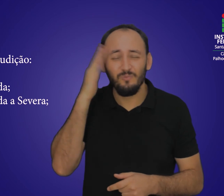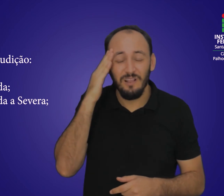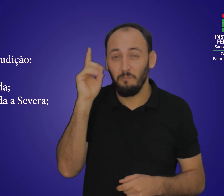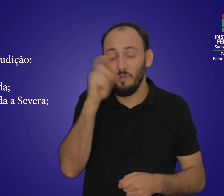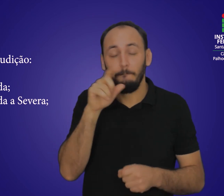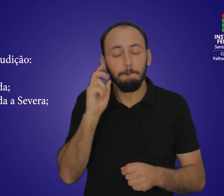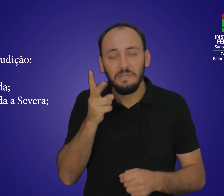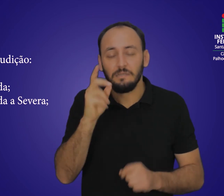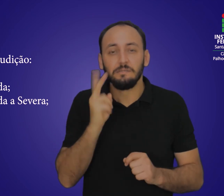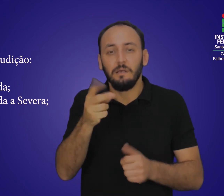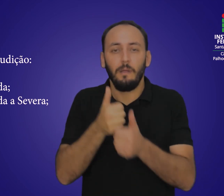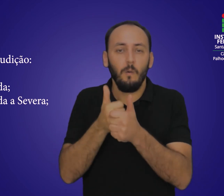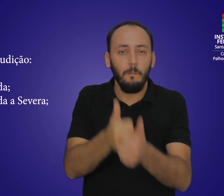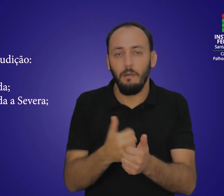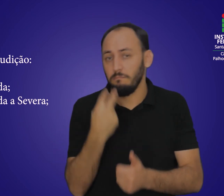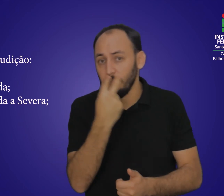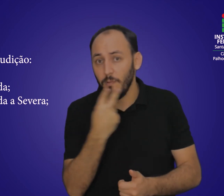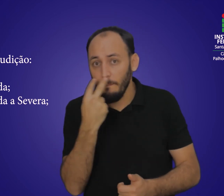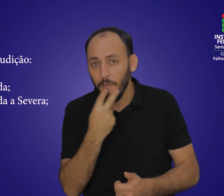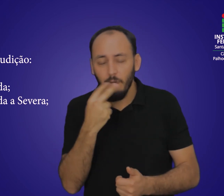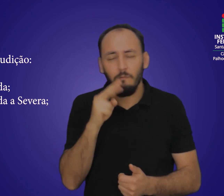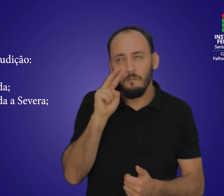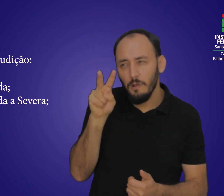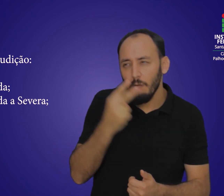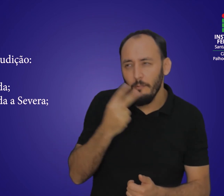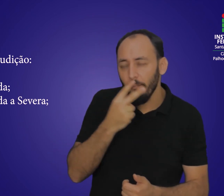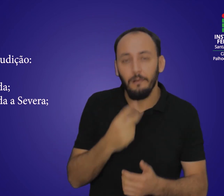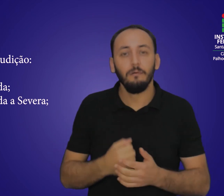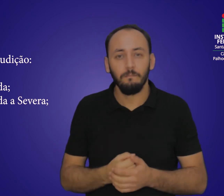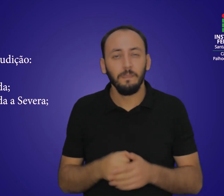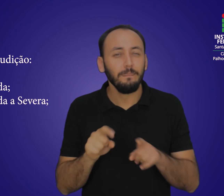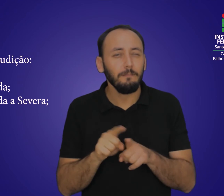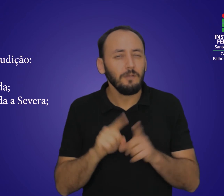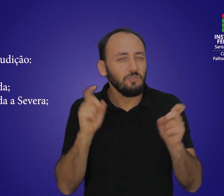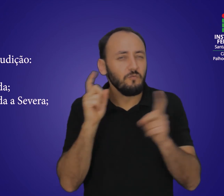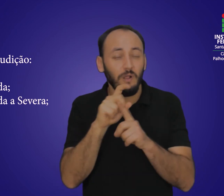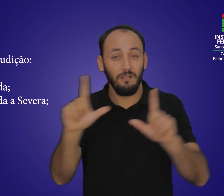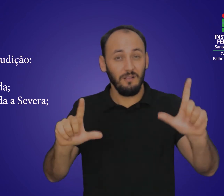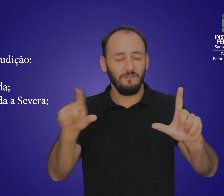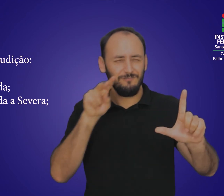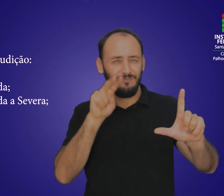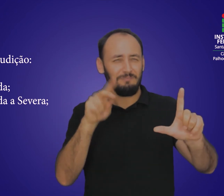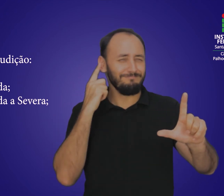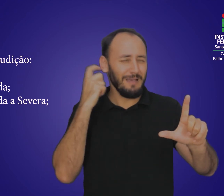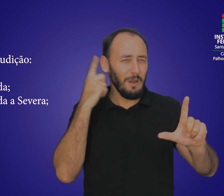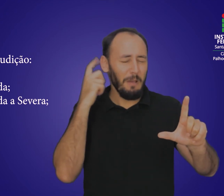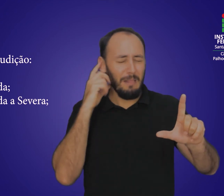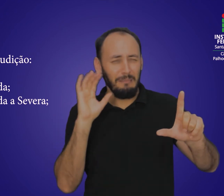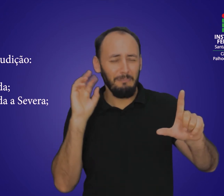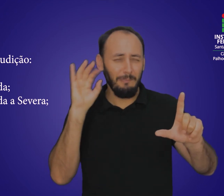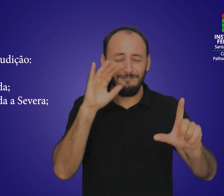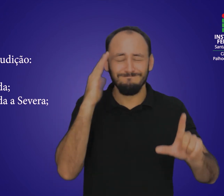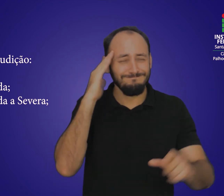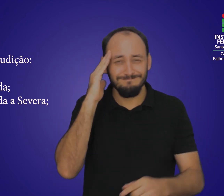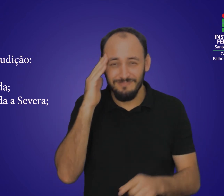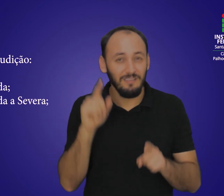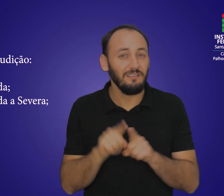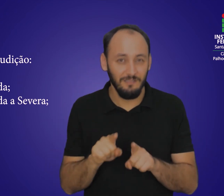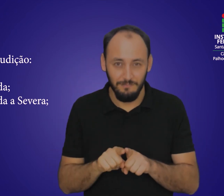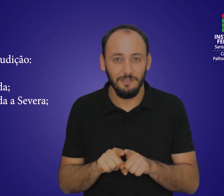Têm uma certa dificuldade em acompanhar a leitura labial e também não conseguem entender com clareza o que está sendo falado na televisão.